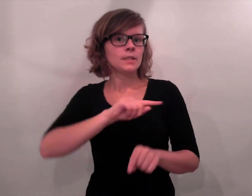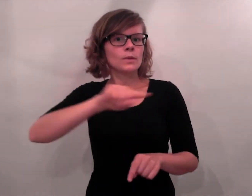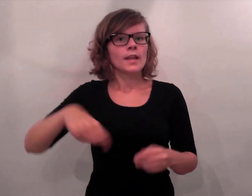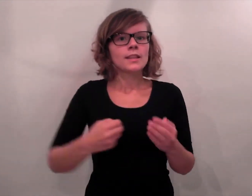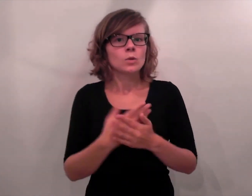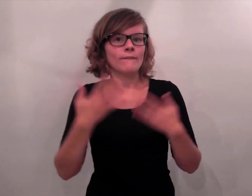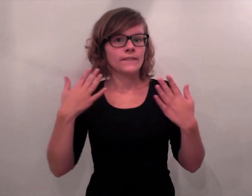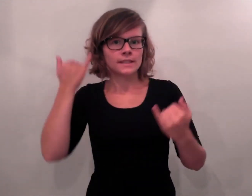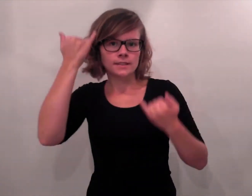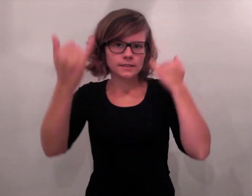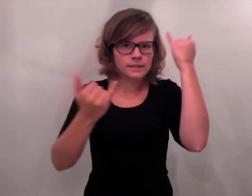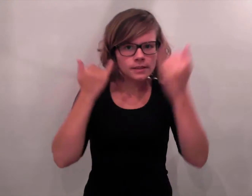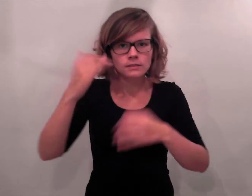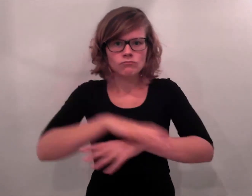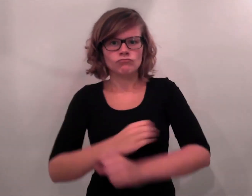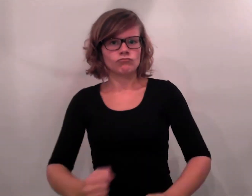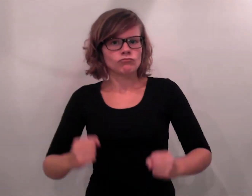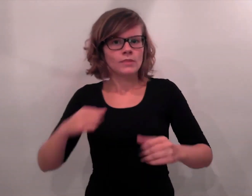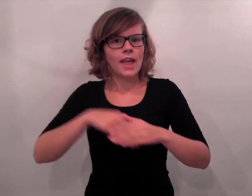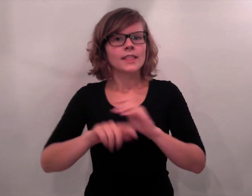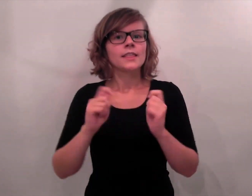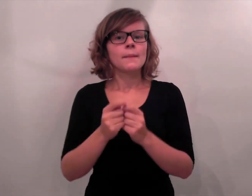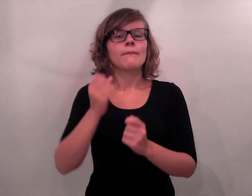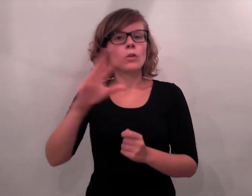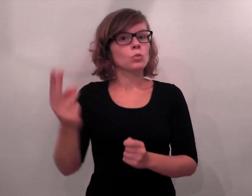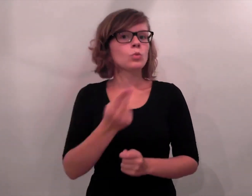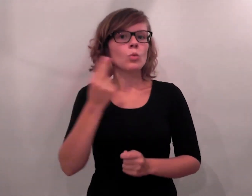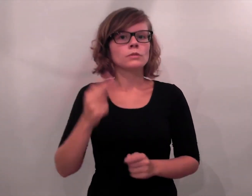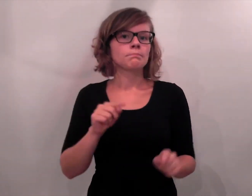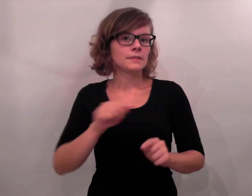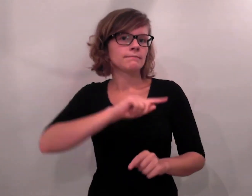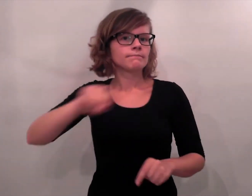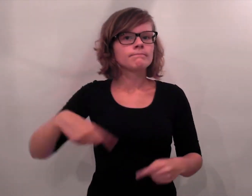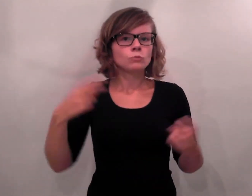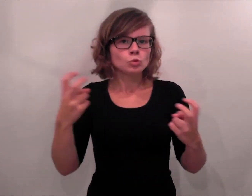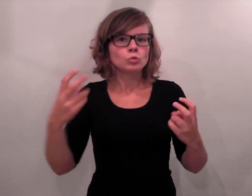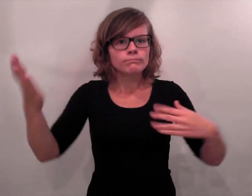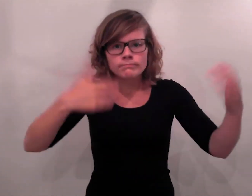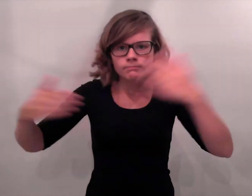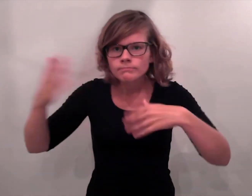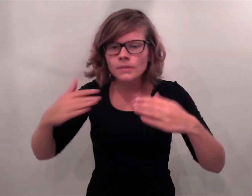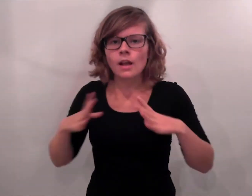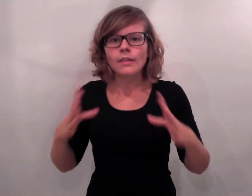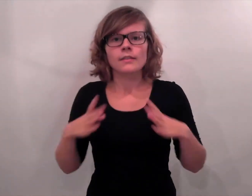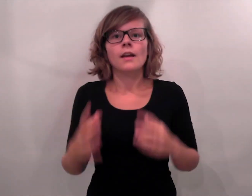Dit betekent dat wij op zoek zijn naar nieuwe frisse ideeën en mankracht voor in het team van Jong-Fevlado. We zijn dus op zoek naar nieuwe kandidaten voor in het bestuur!